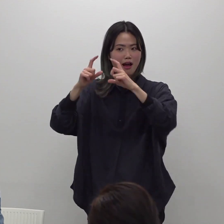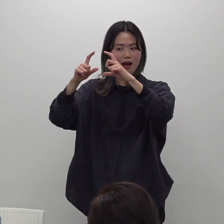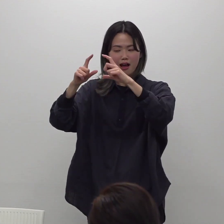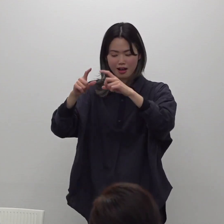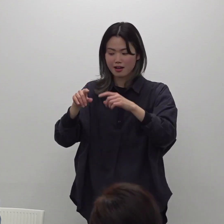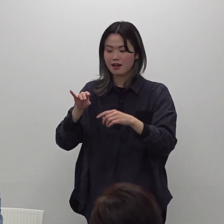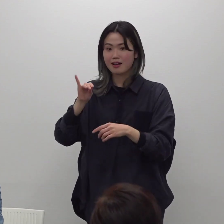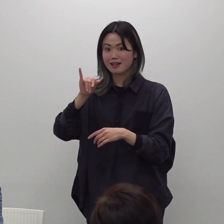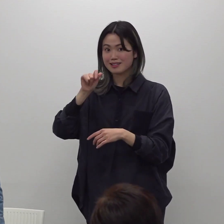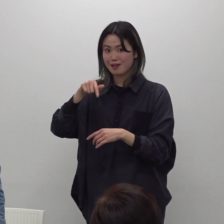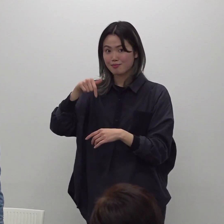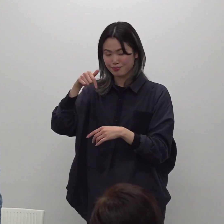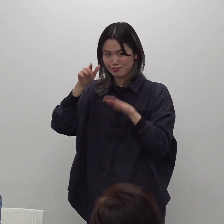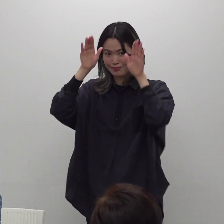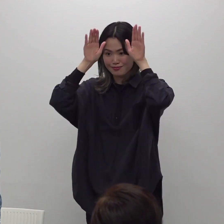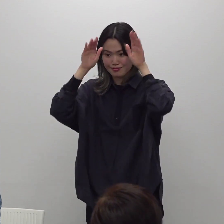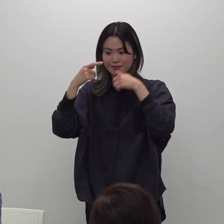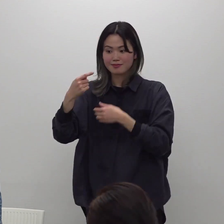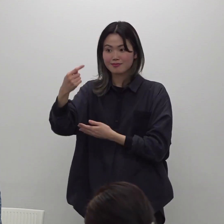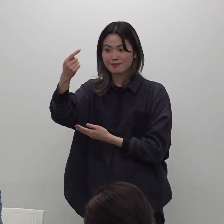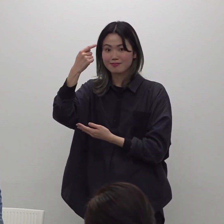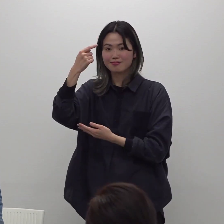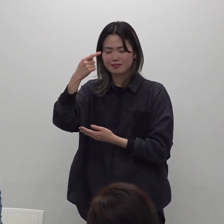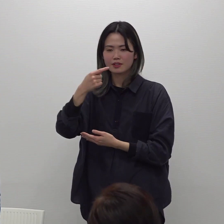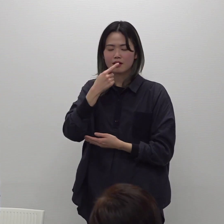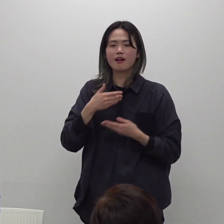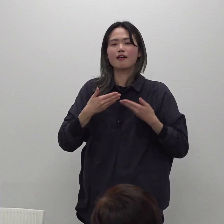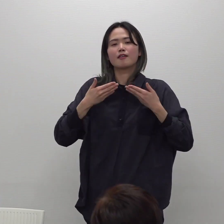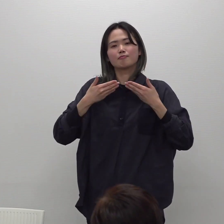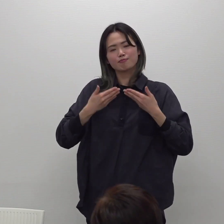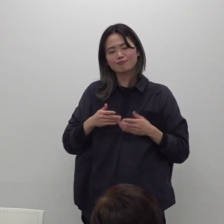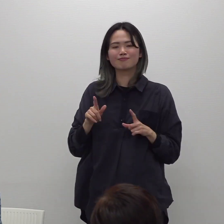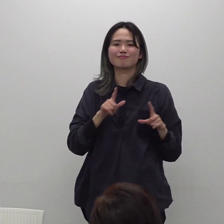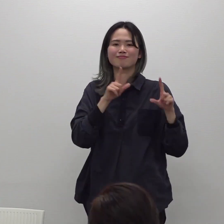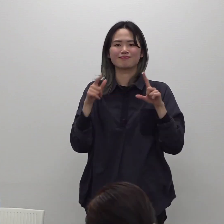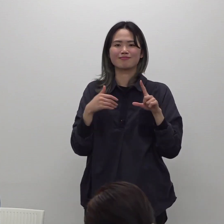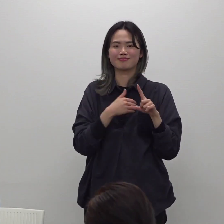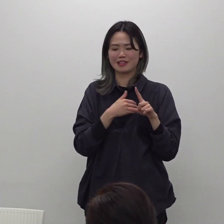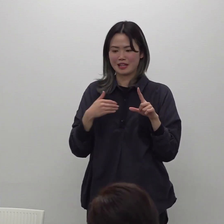私はとても安心できるということをちょっとお見せしたいなと思います